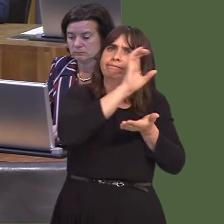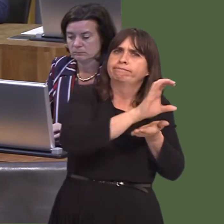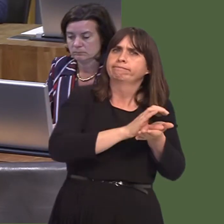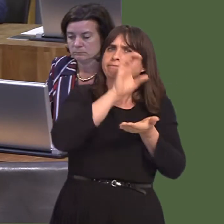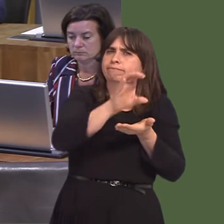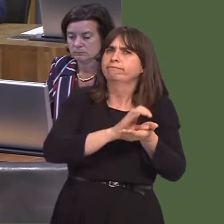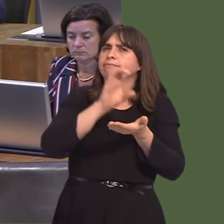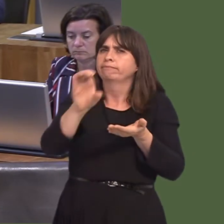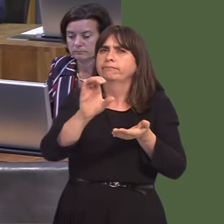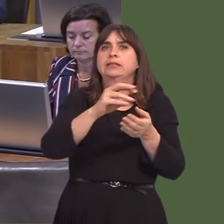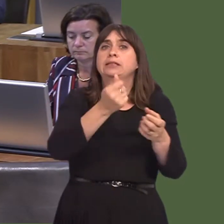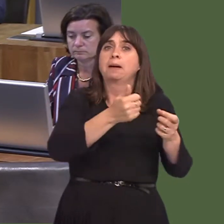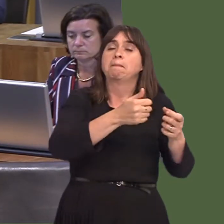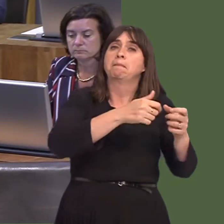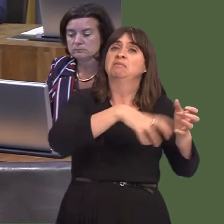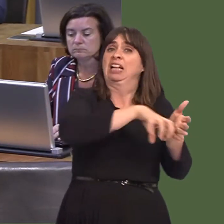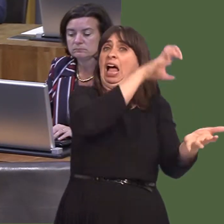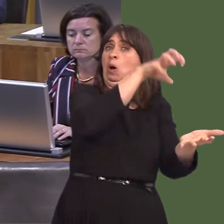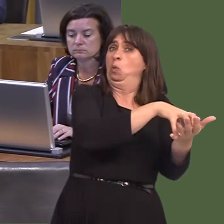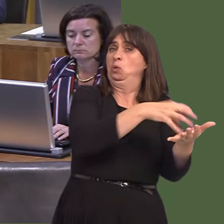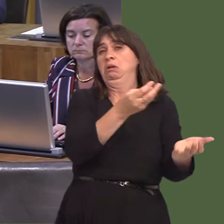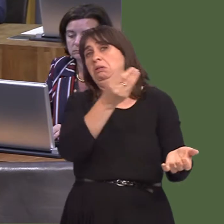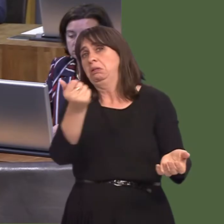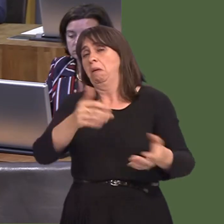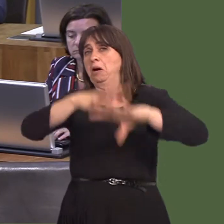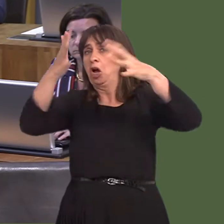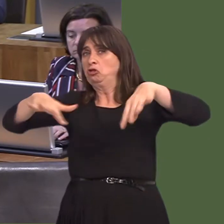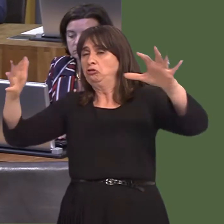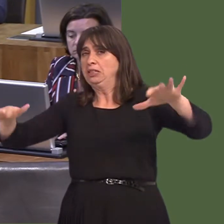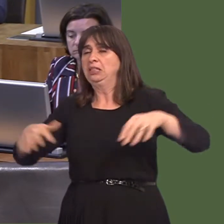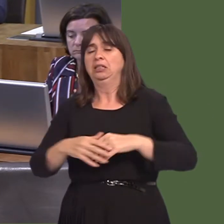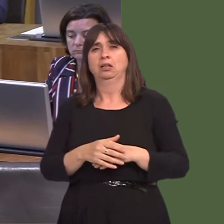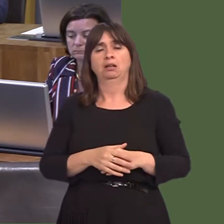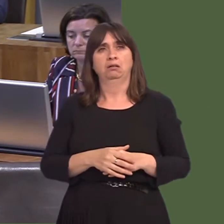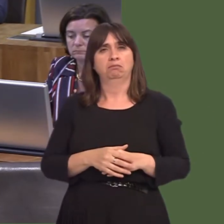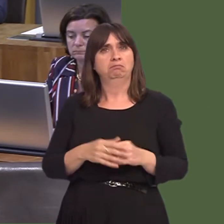Nid ydw i'n ymwybodol o unrhyw beth sy'n rhwystro gorsaf Hwlffordd rhag cael buddsoddiad.